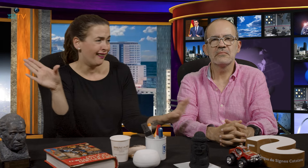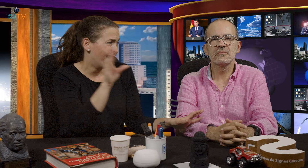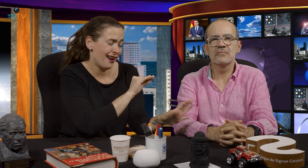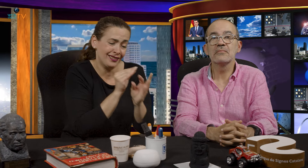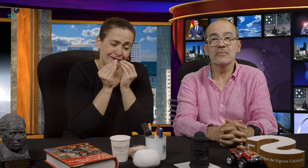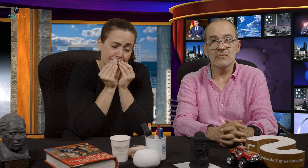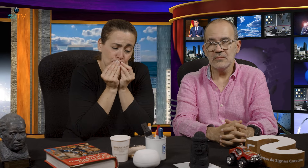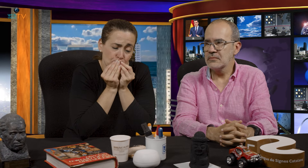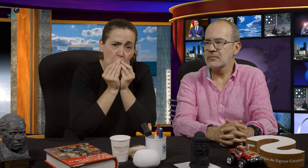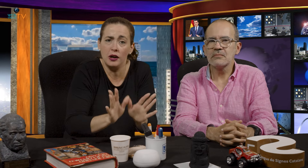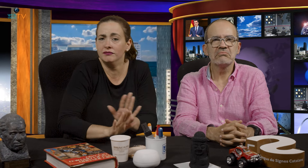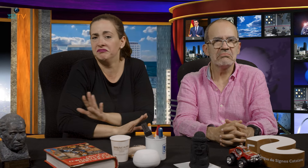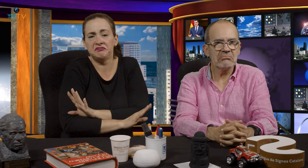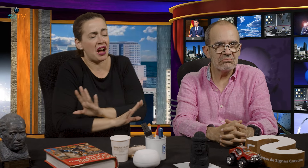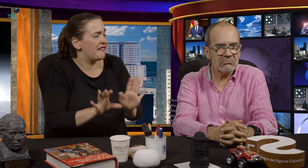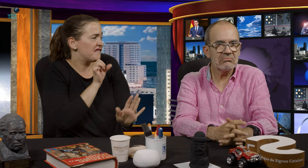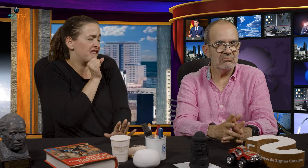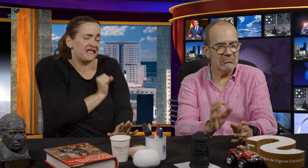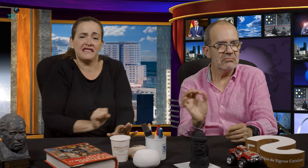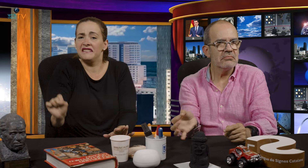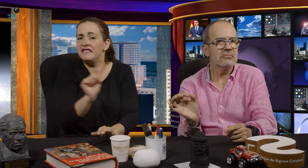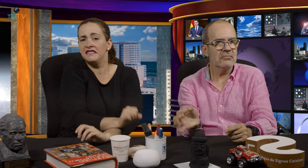Fue espectacular, maravilloso.